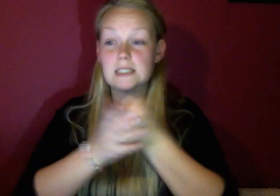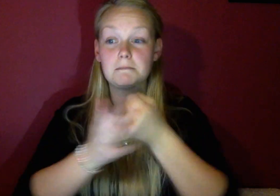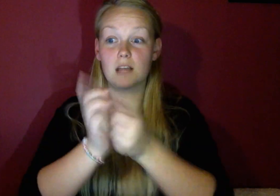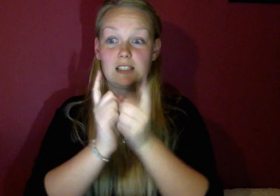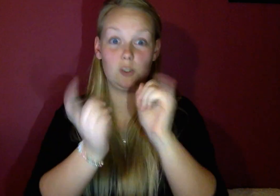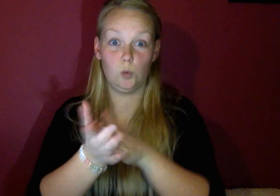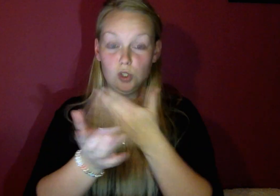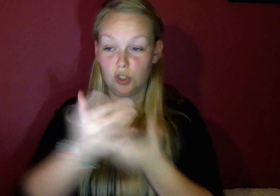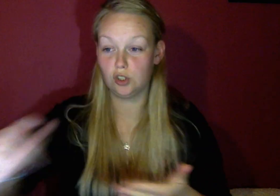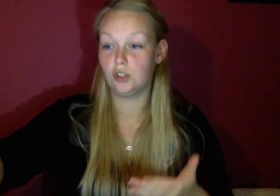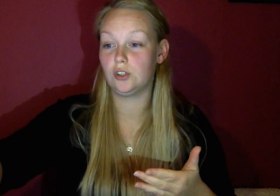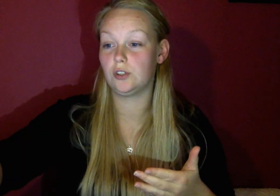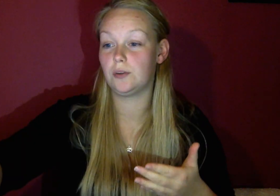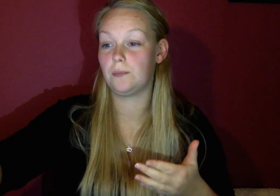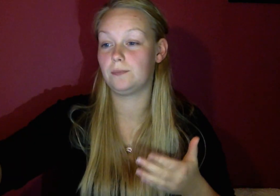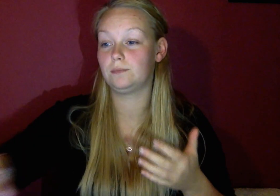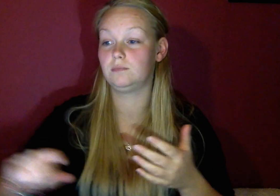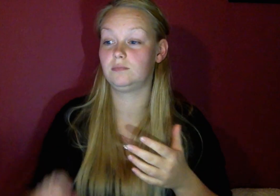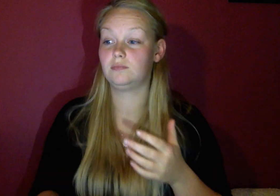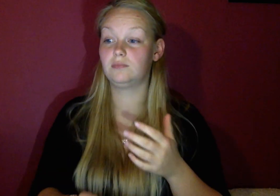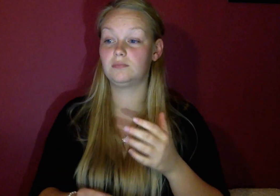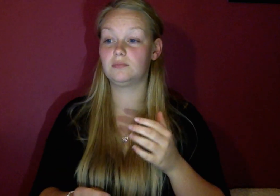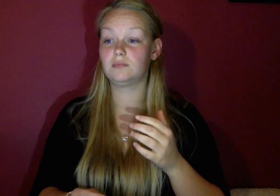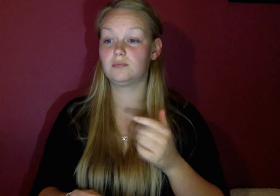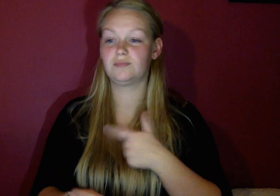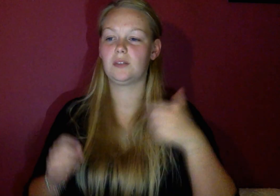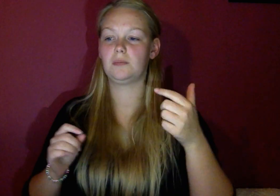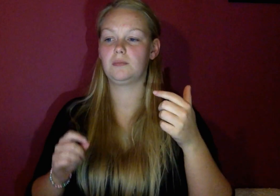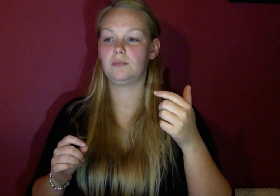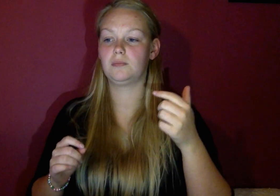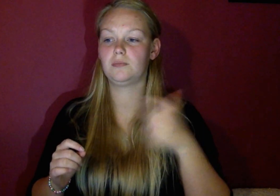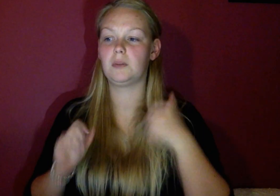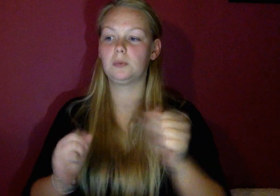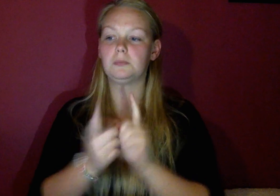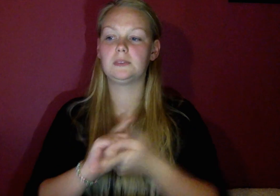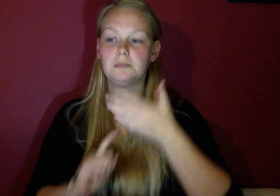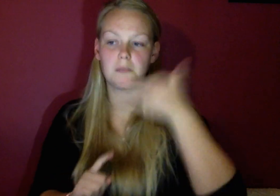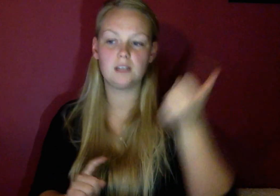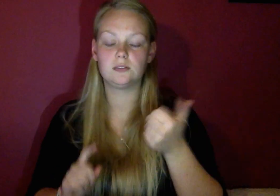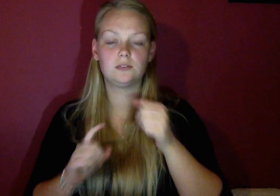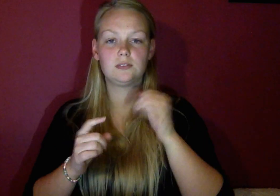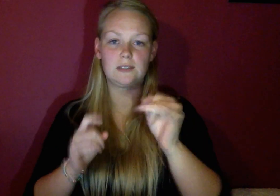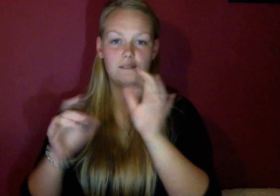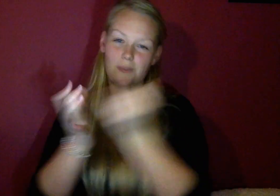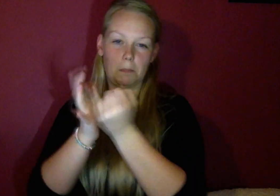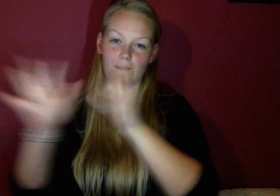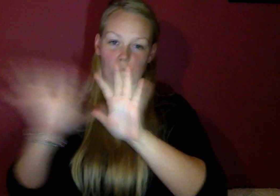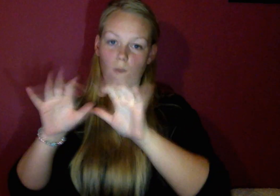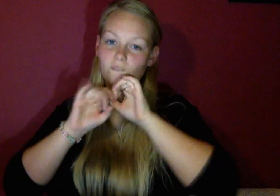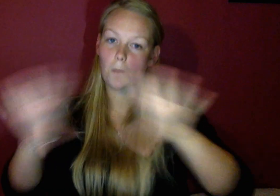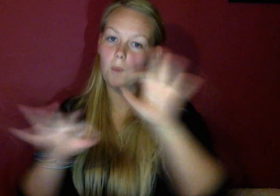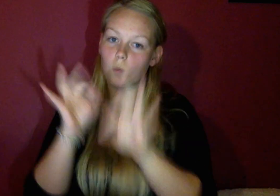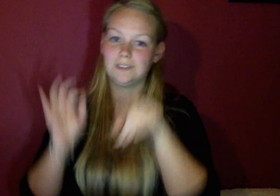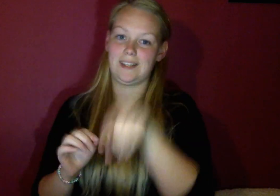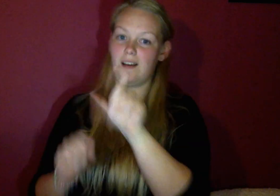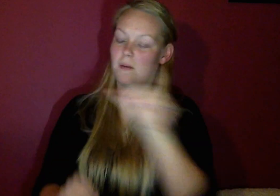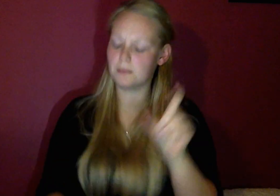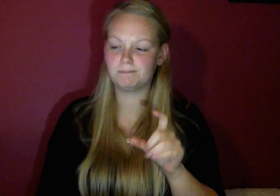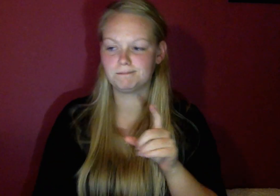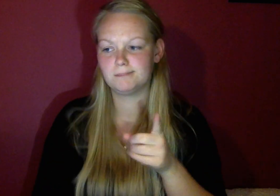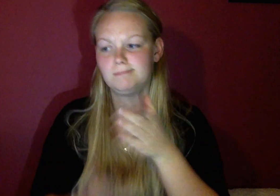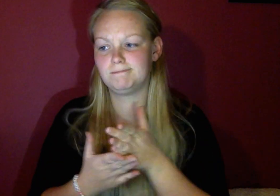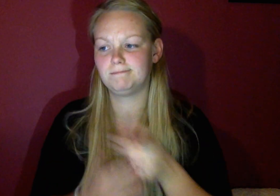De kämpar kanske i onödan. Vi måste bli bättre inom vården att informera i just det ämnet."